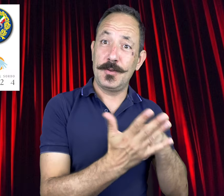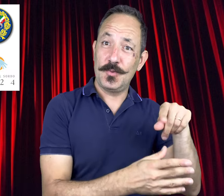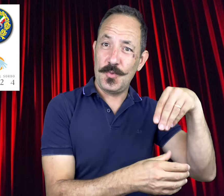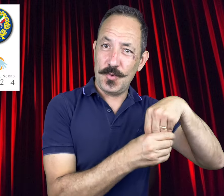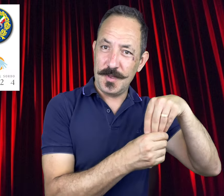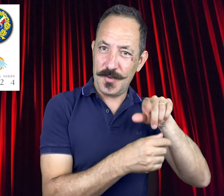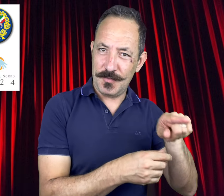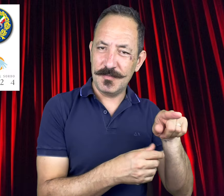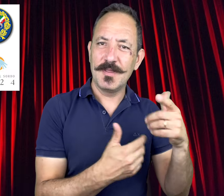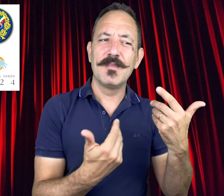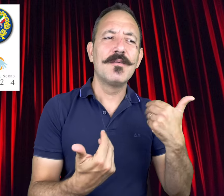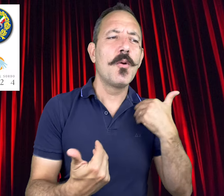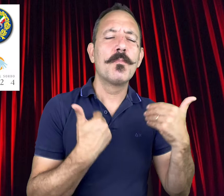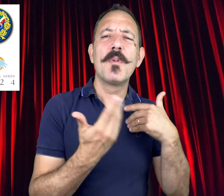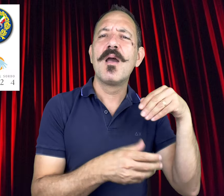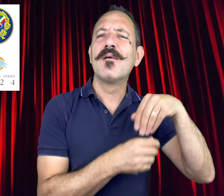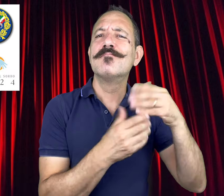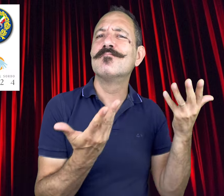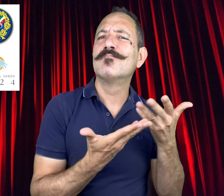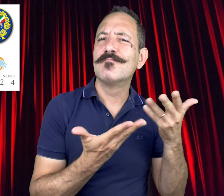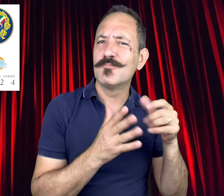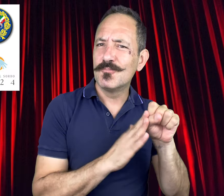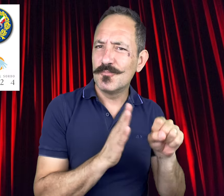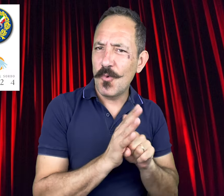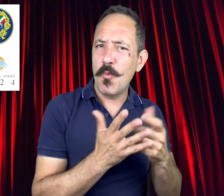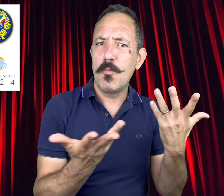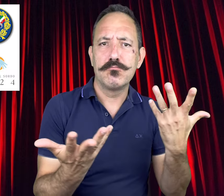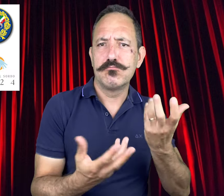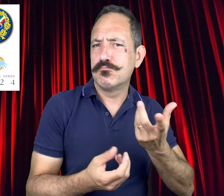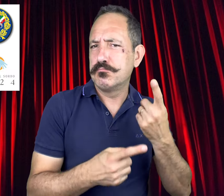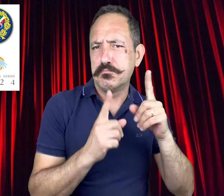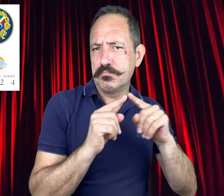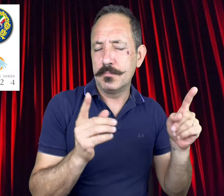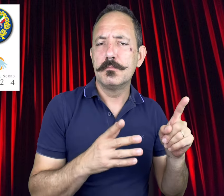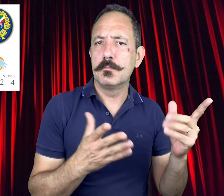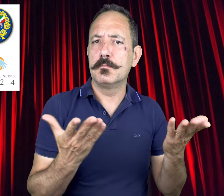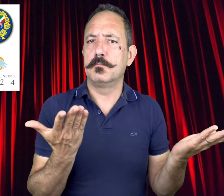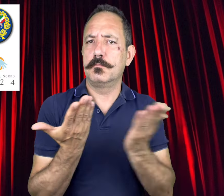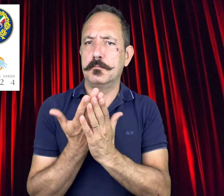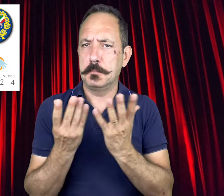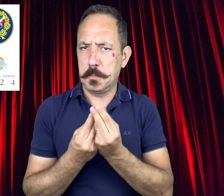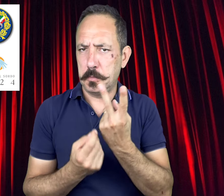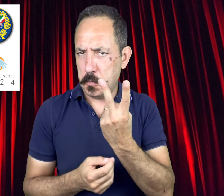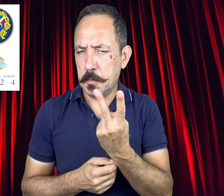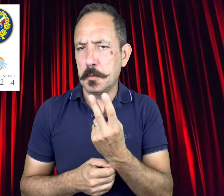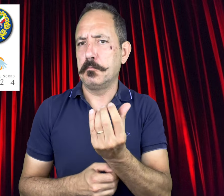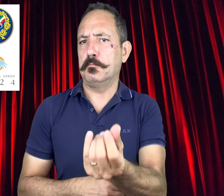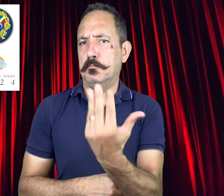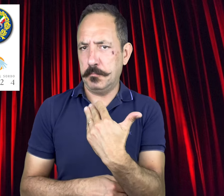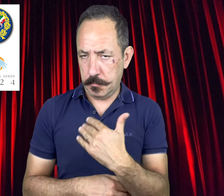e anche il testo della commedia e mandare insieme al video.